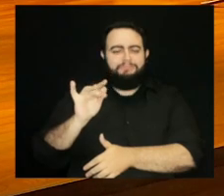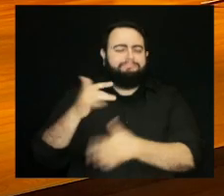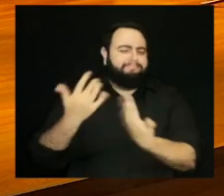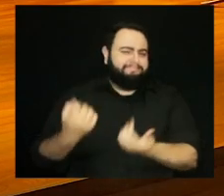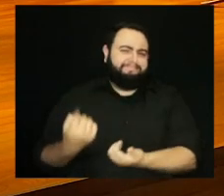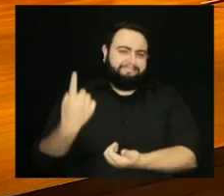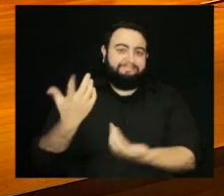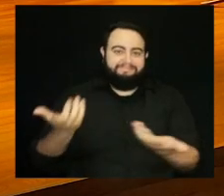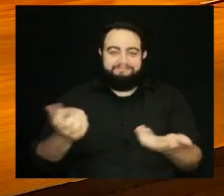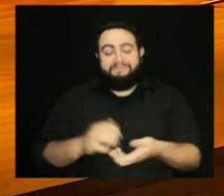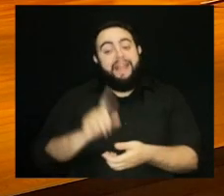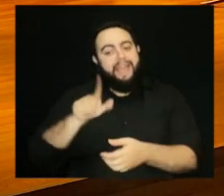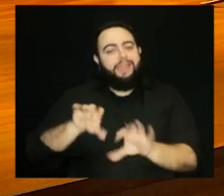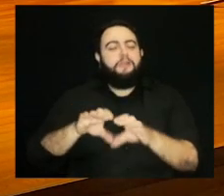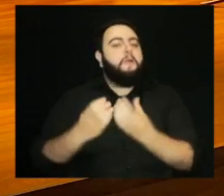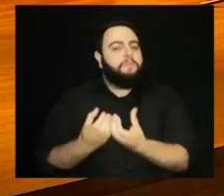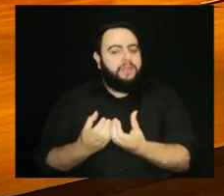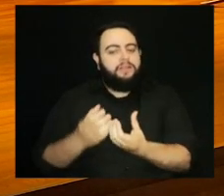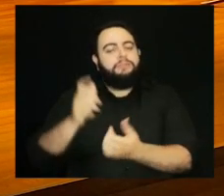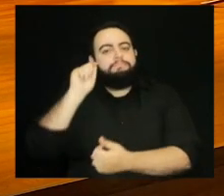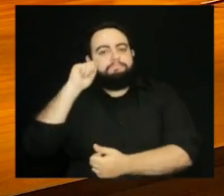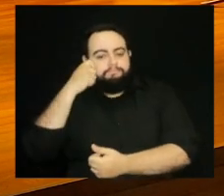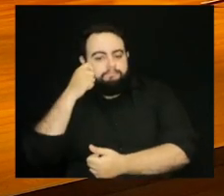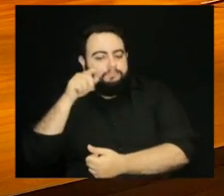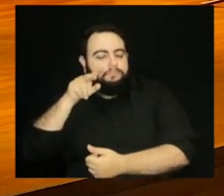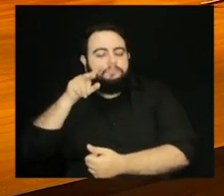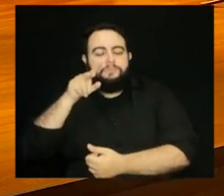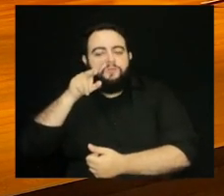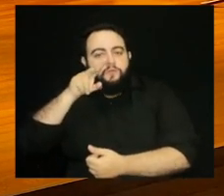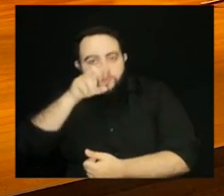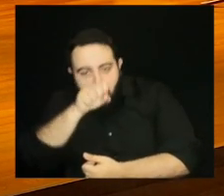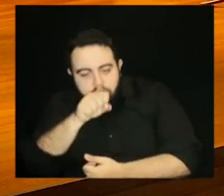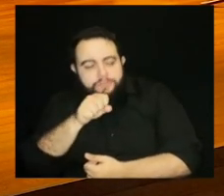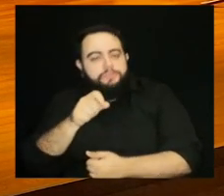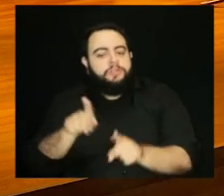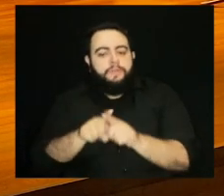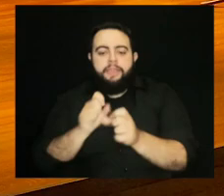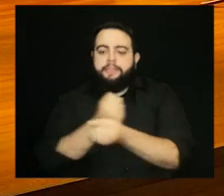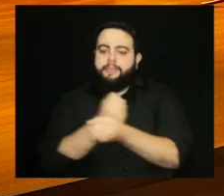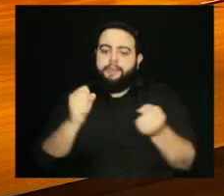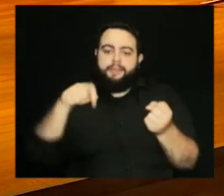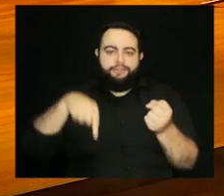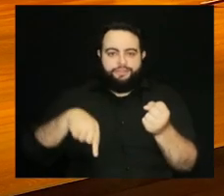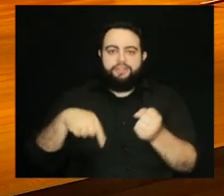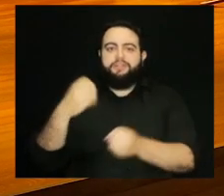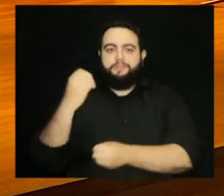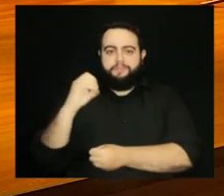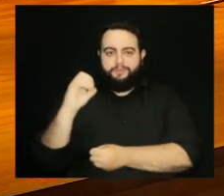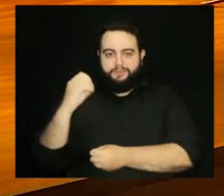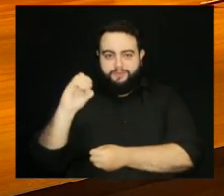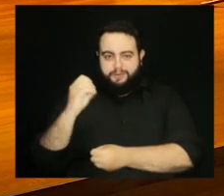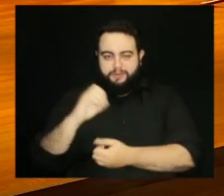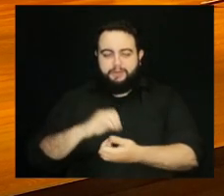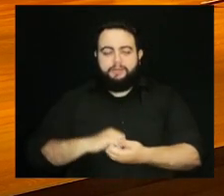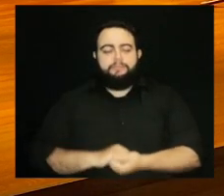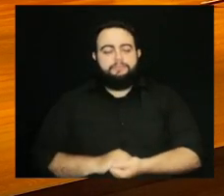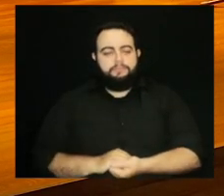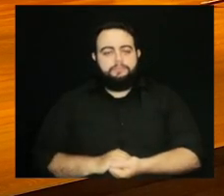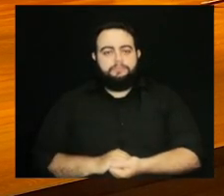Mas enfim, era uma comunidade negra forte e grande na cidade. Essa proximidade justamente